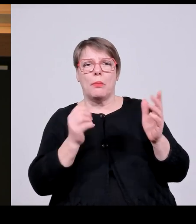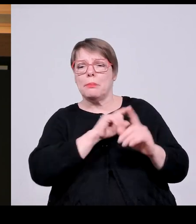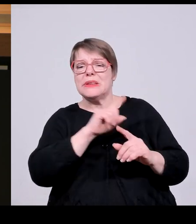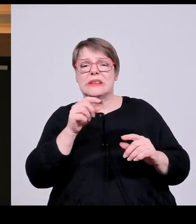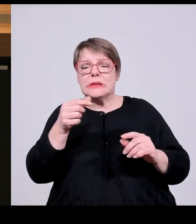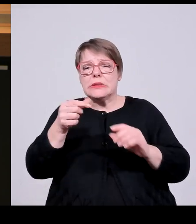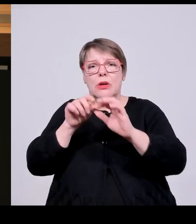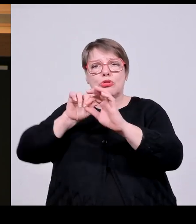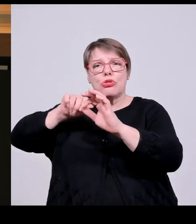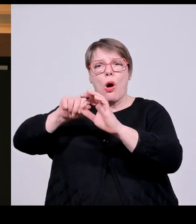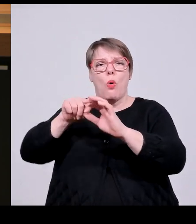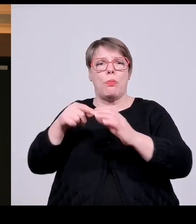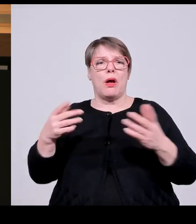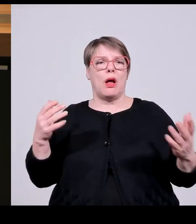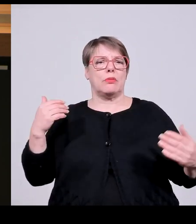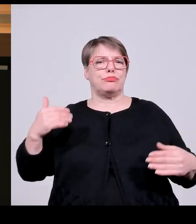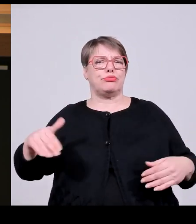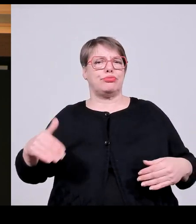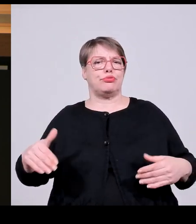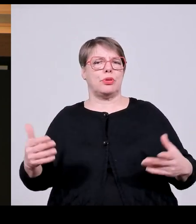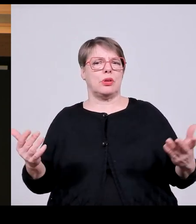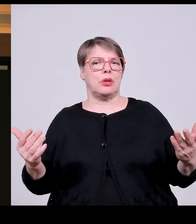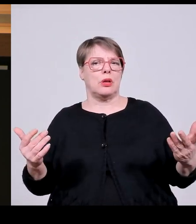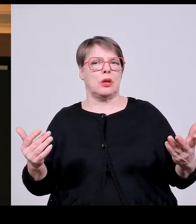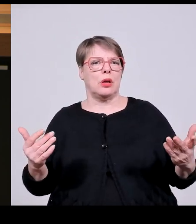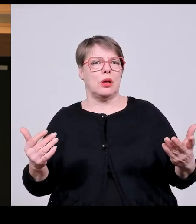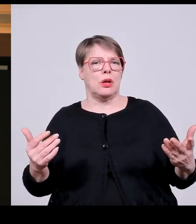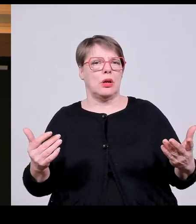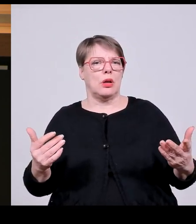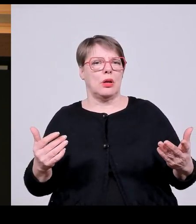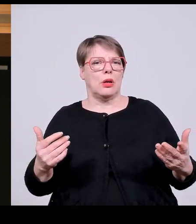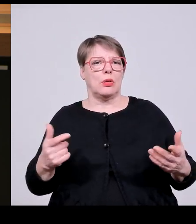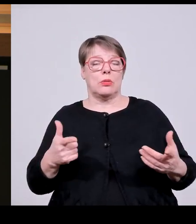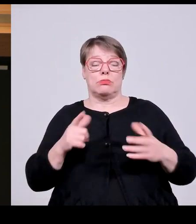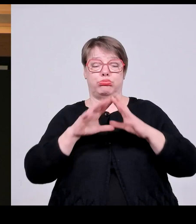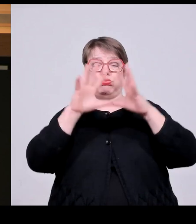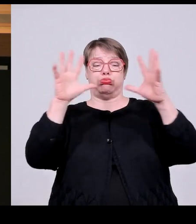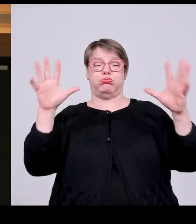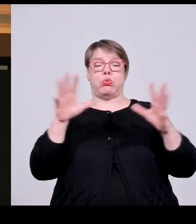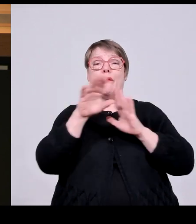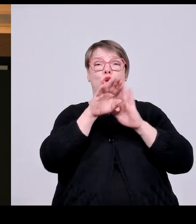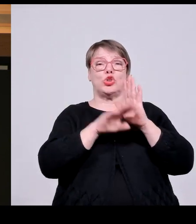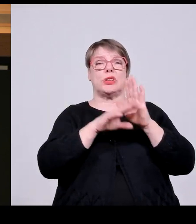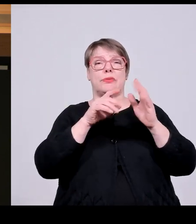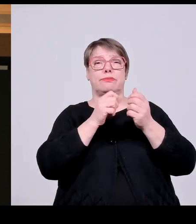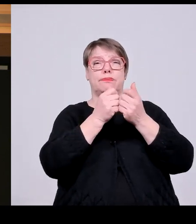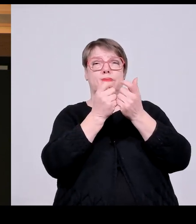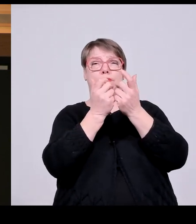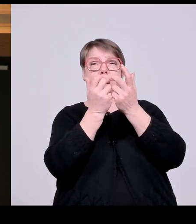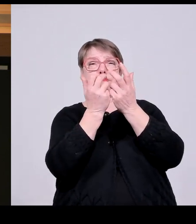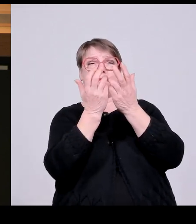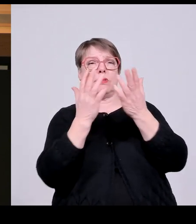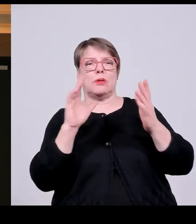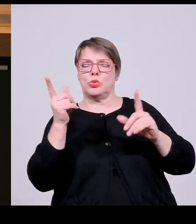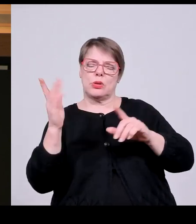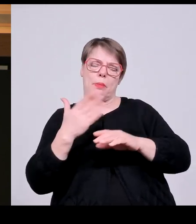glaube ich, pro Jahr nach Deutscher. bringen. Unsere Ansage dazu ist klar, Menschen aus aus Kriegsgebieten schnelle Hilfe zu gewähren, um